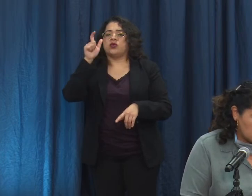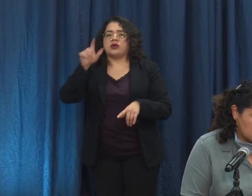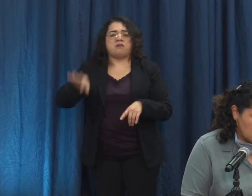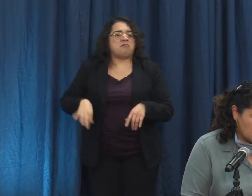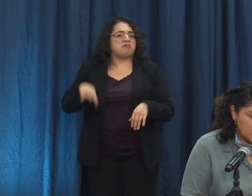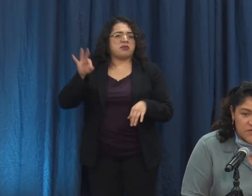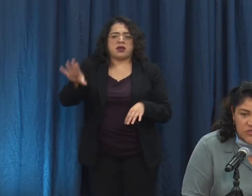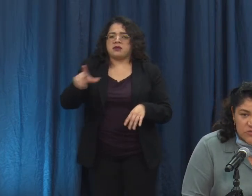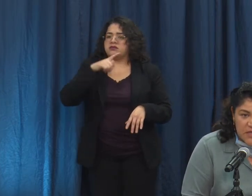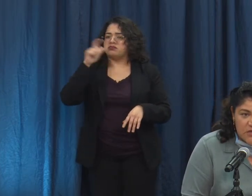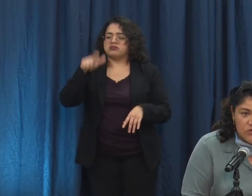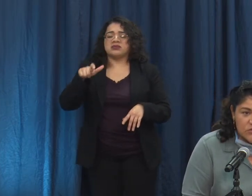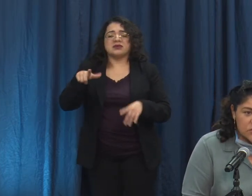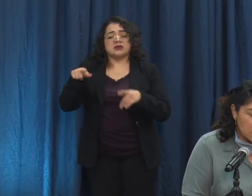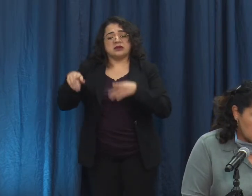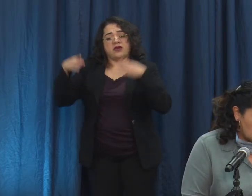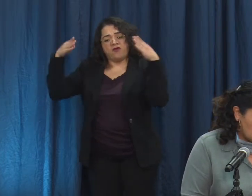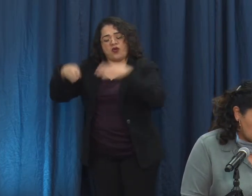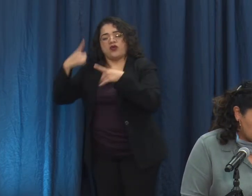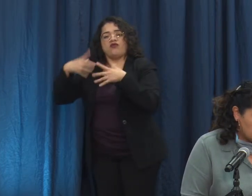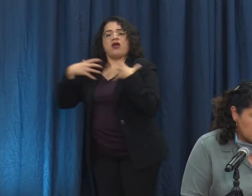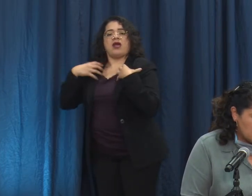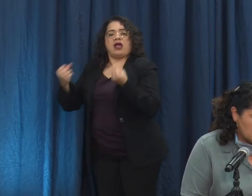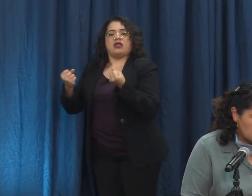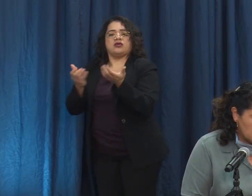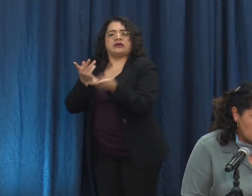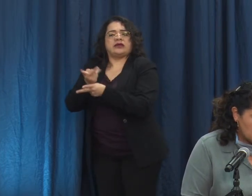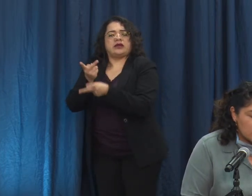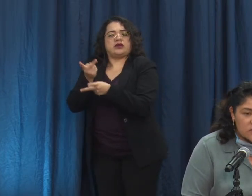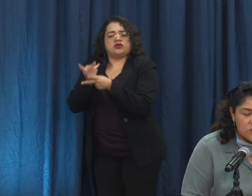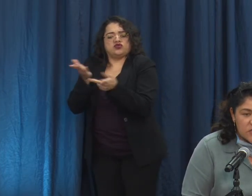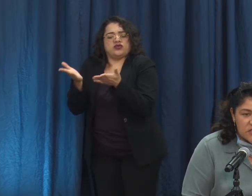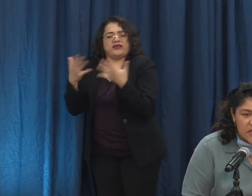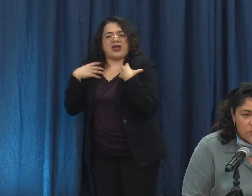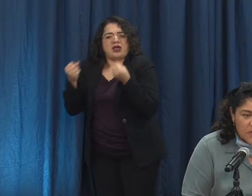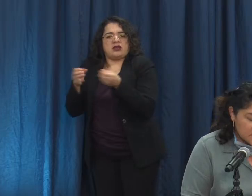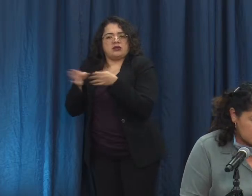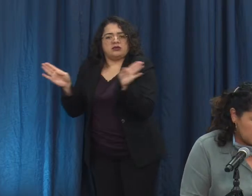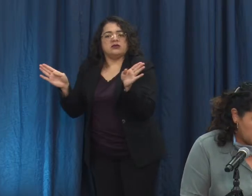servicios medicos c quinones no necesario emergencia